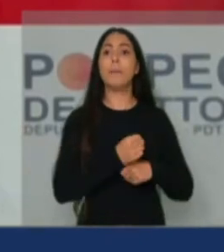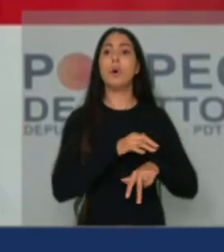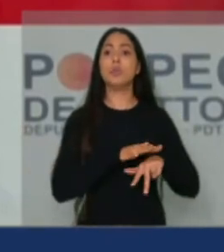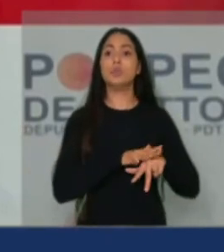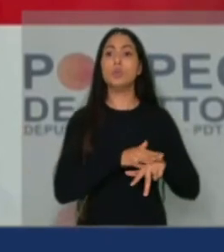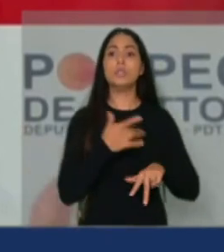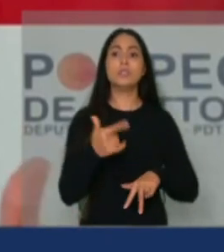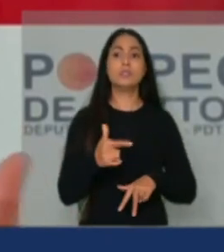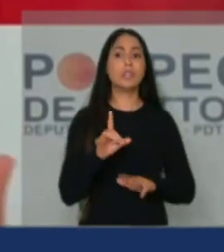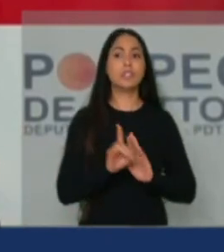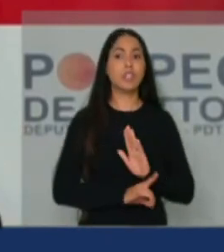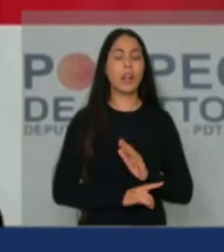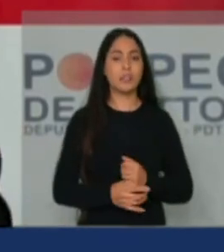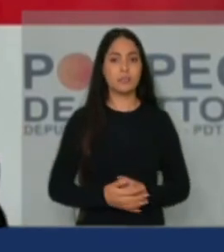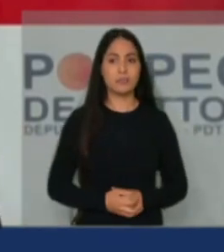DOENTE. OU, AUXÍLIO ACIDENTE